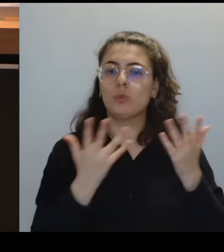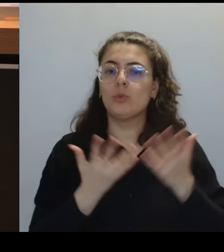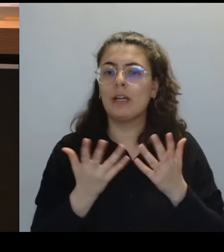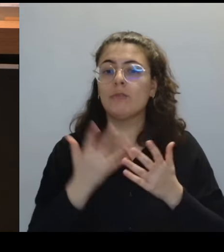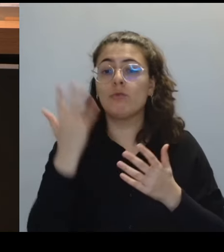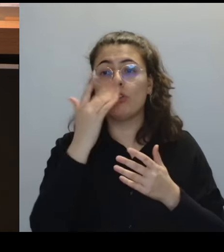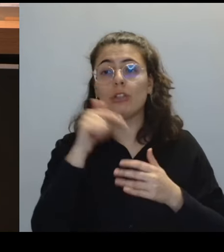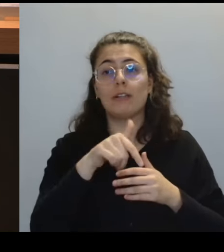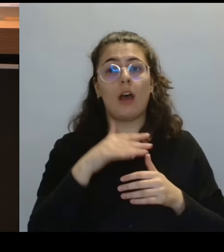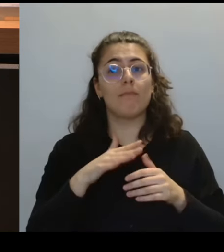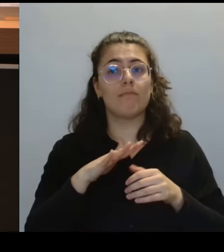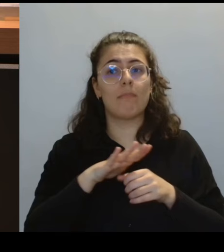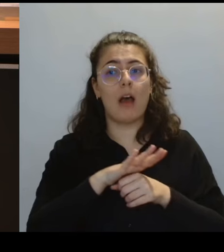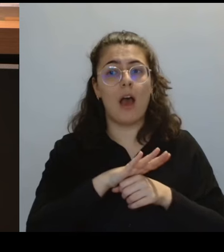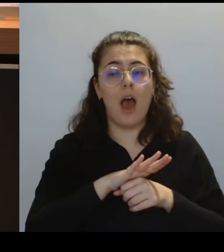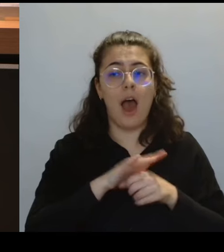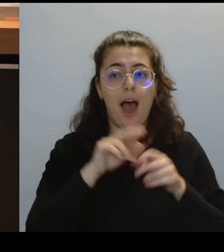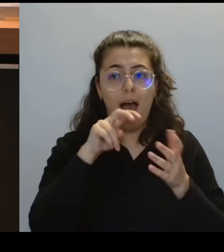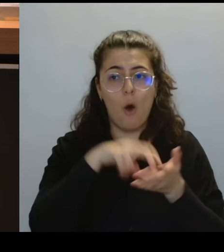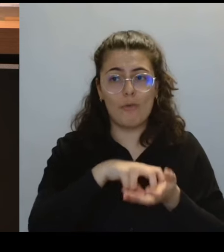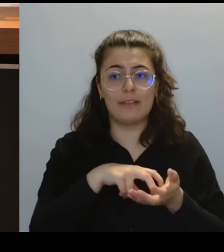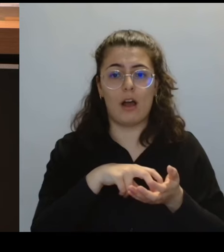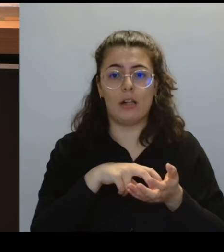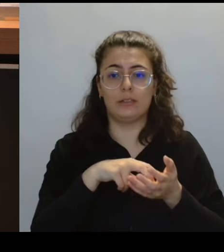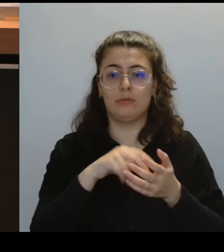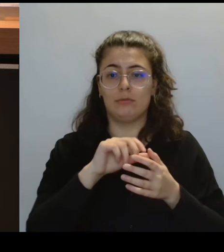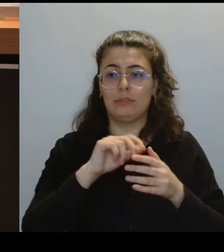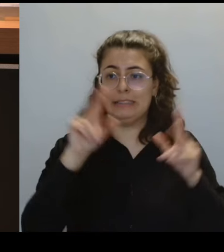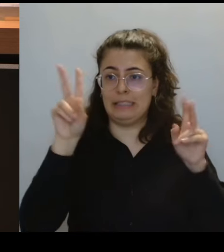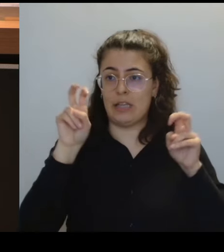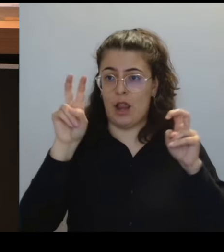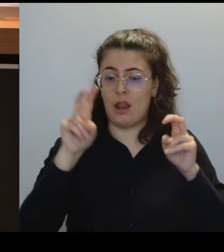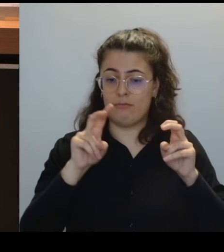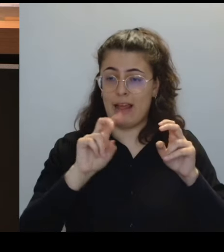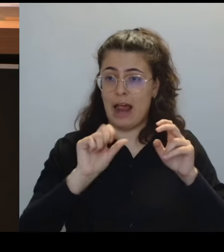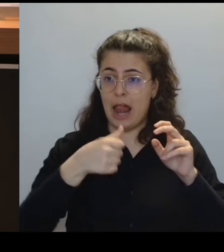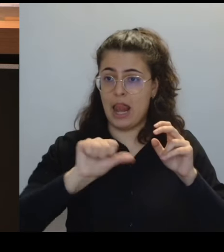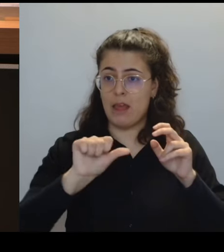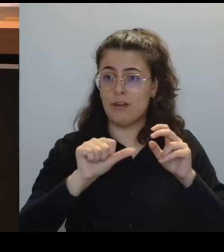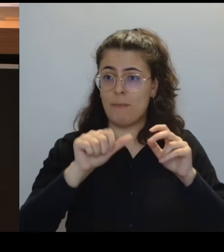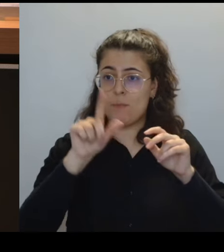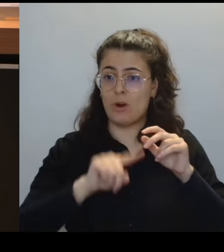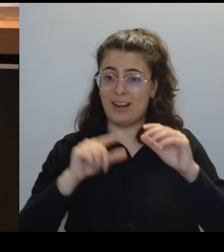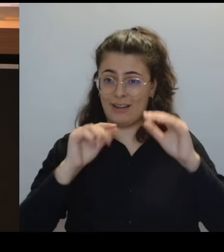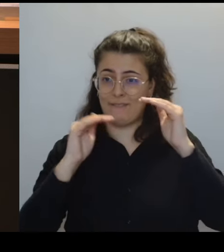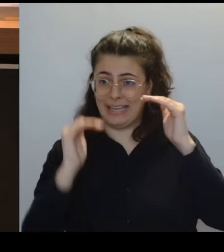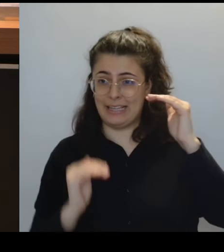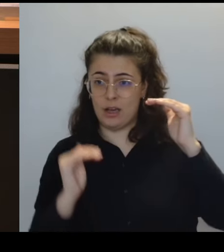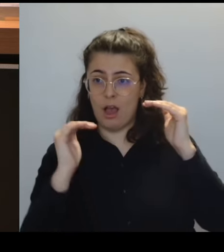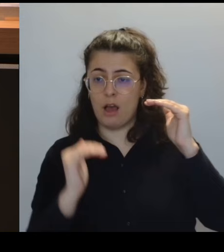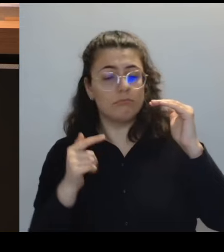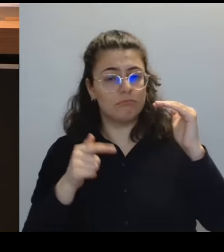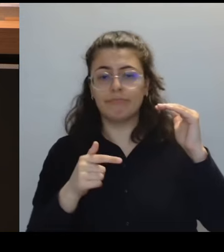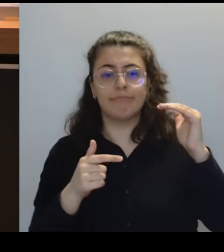Monaten haben, nicht BWS-berechtigt sind. Und das, obwohl sie die Einkommensvoraussetzungen erfüllen.